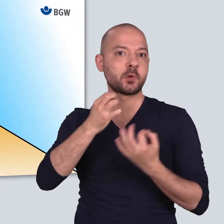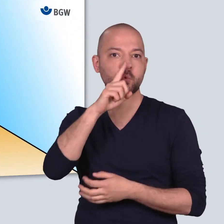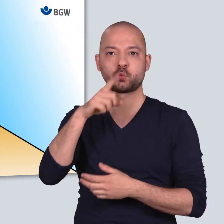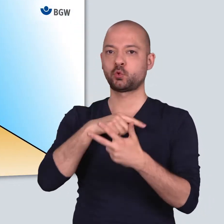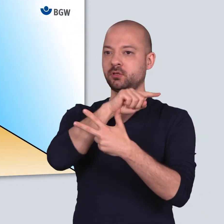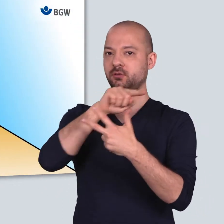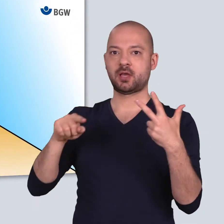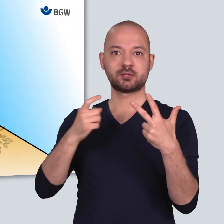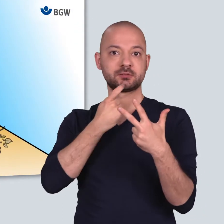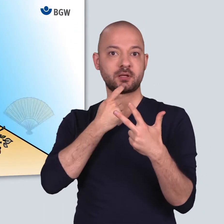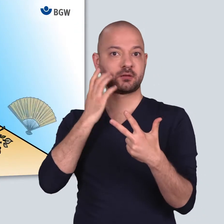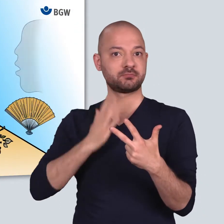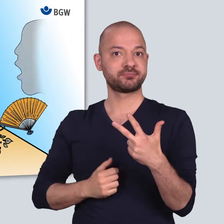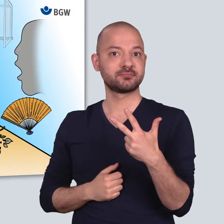Man braucht dafür nur drei Dinge: